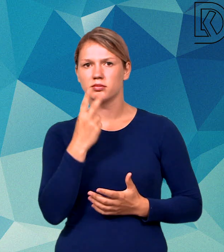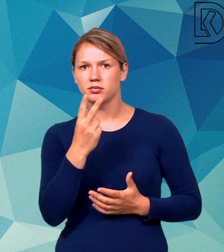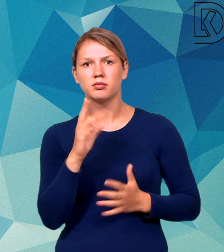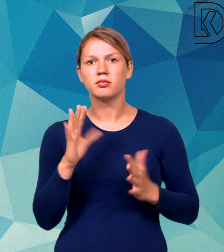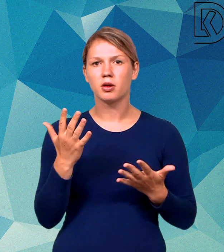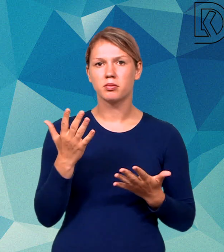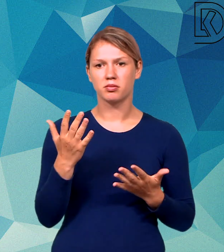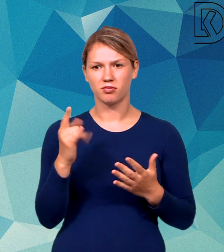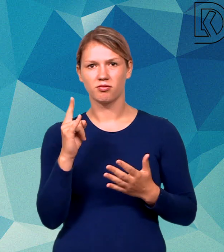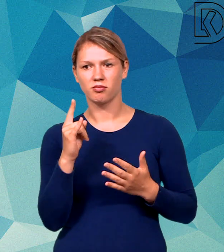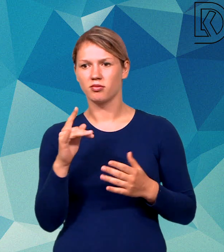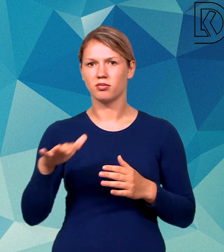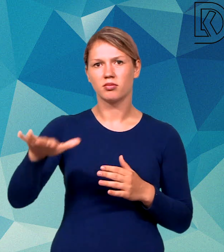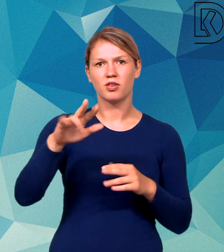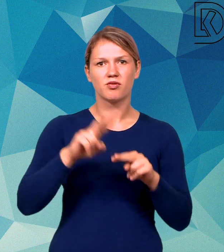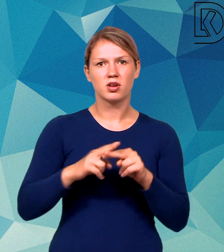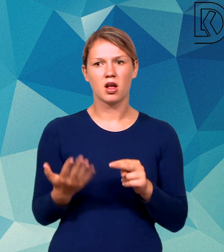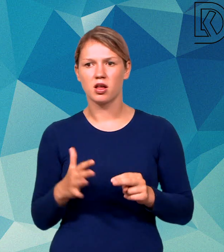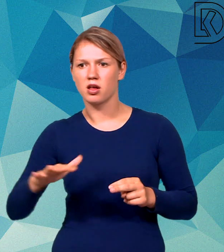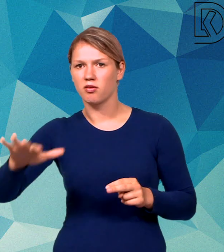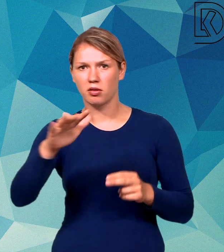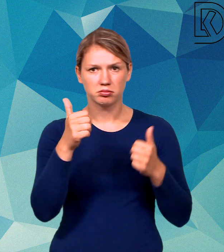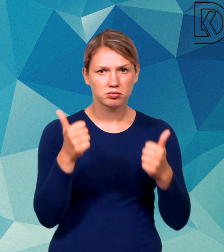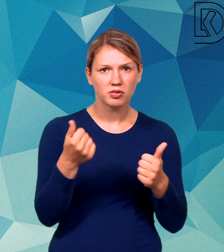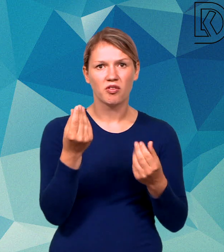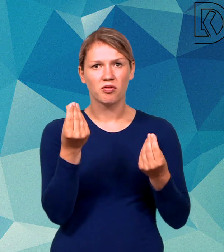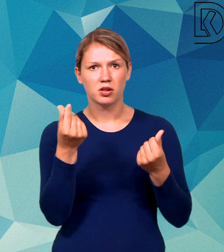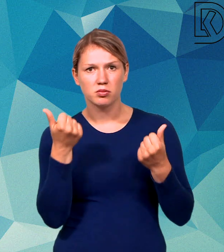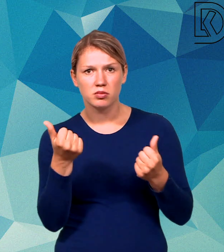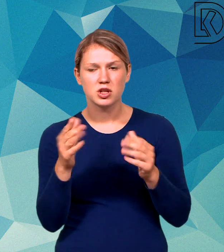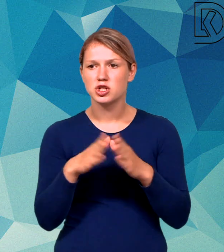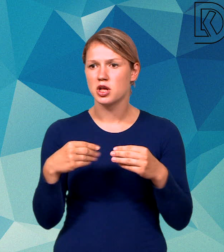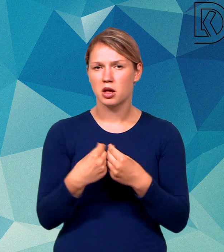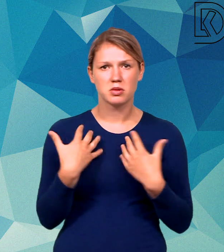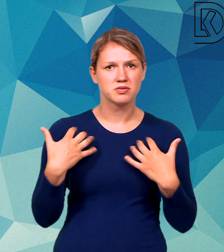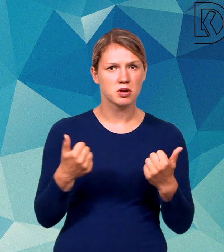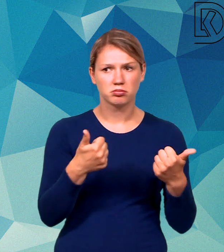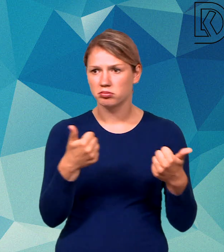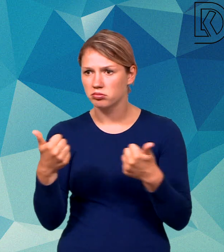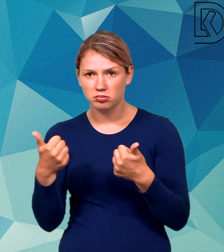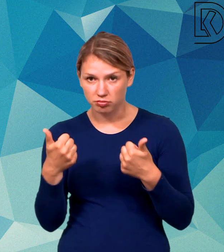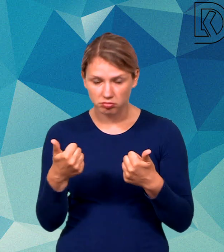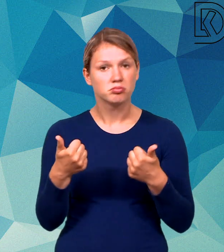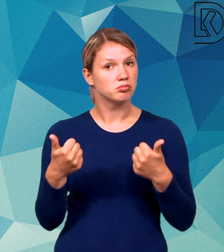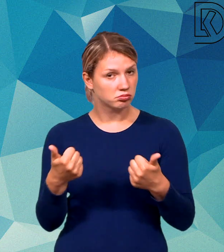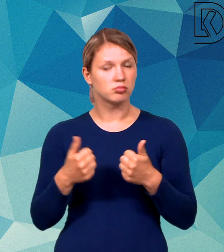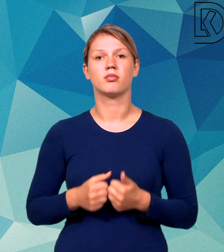Stebima, kokia bus vaiko gyvenamoji aplinka, šerimos finansinė padėtis ir sveikata.